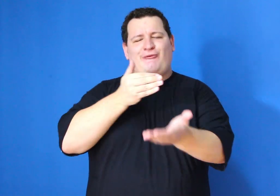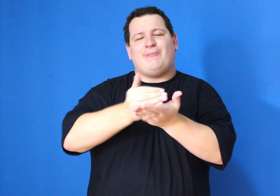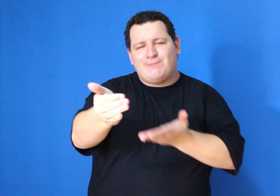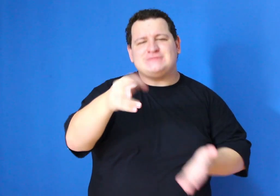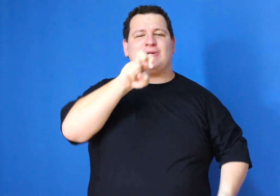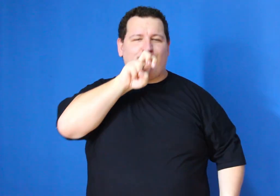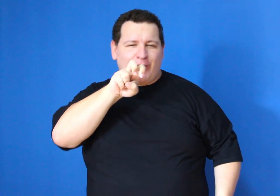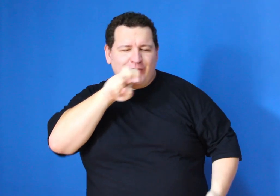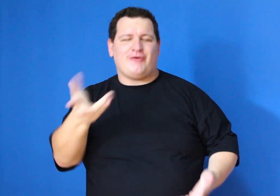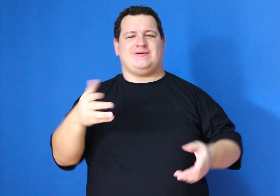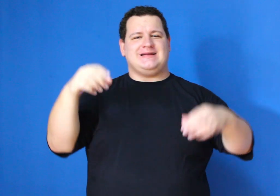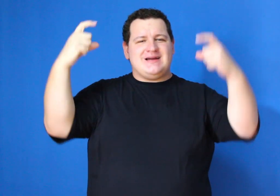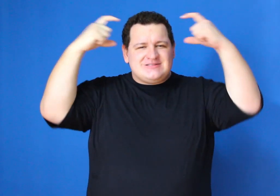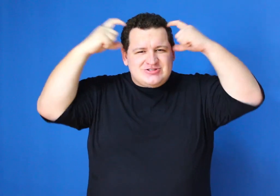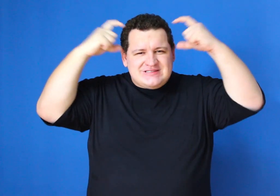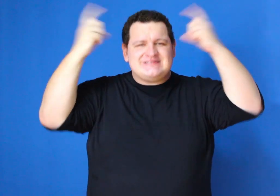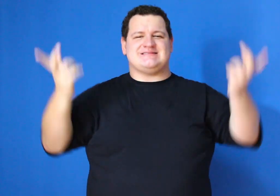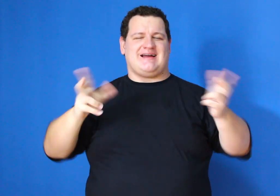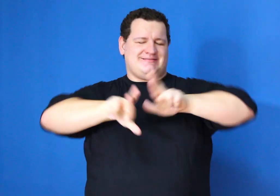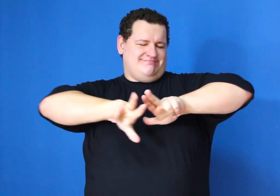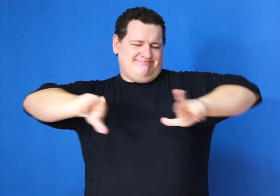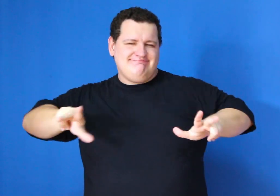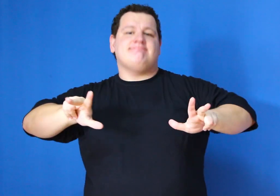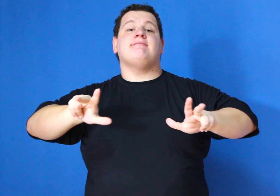Comecei com Turma da Mônica e Disney.